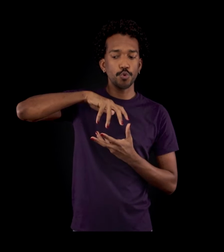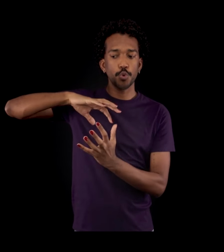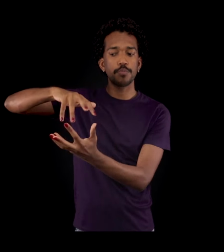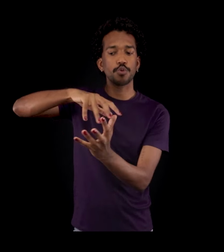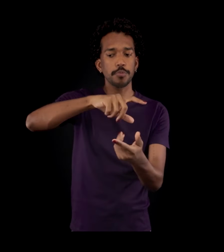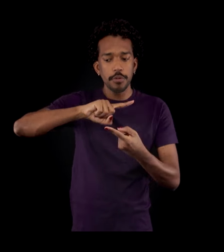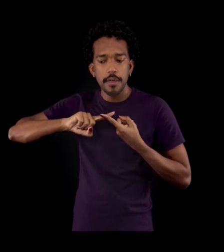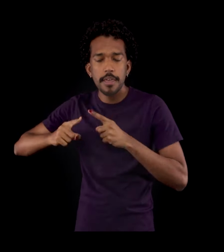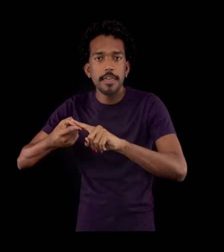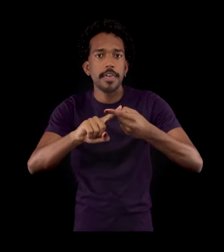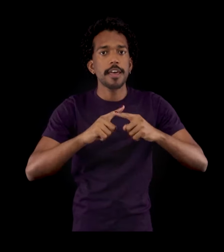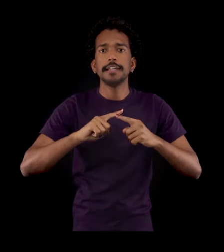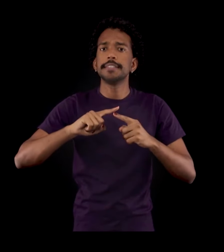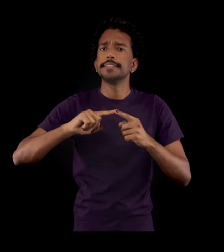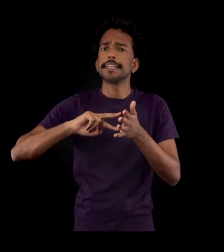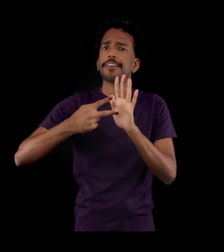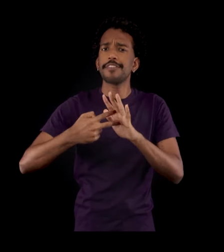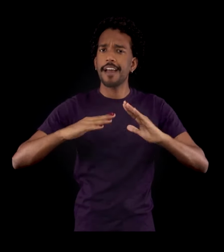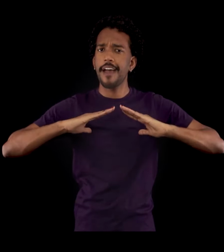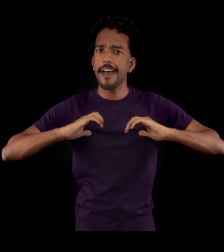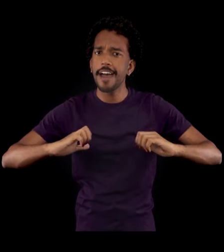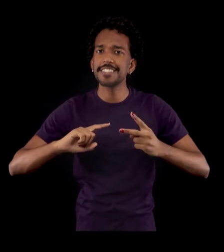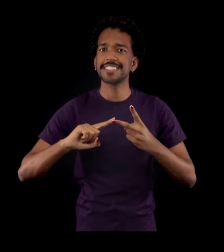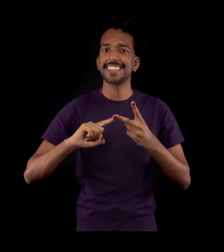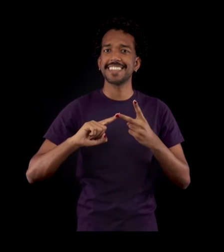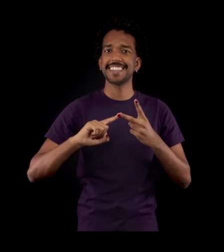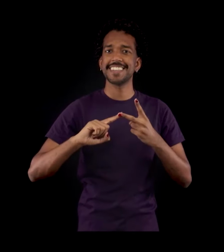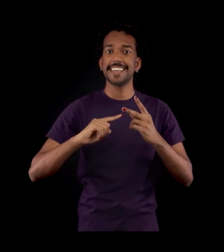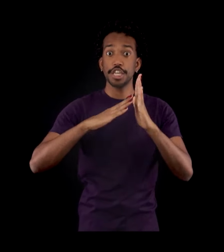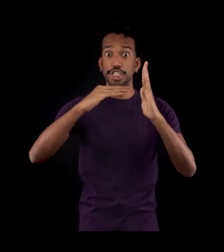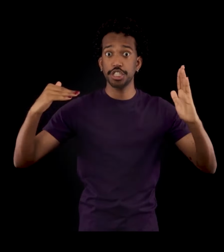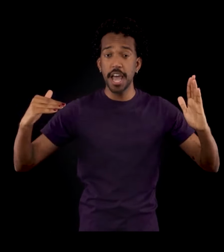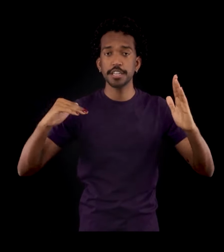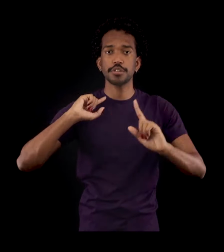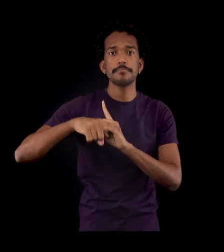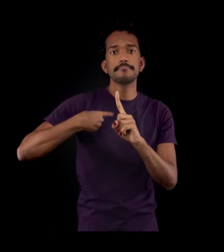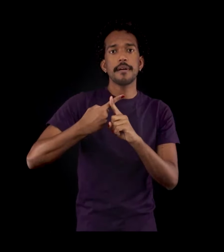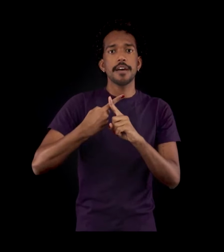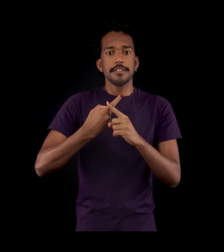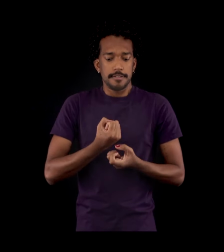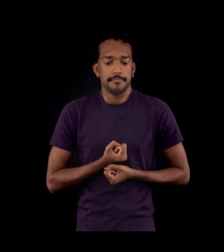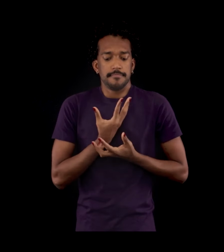Articular mundos é um gesto ético, estético e radical